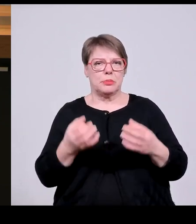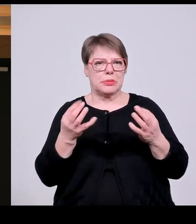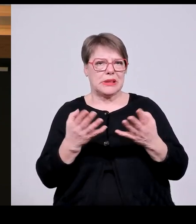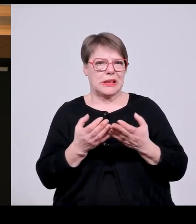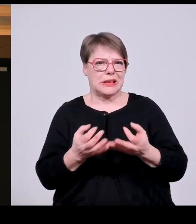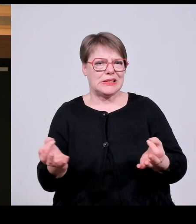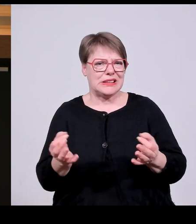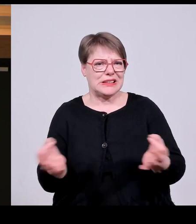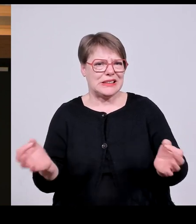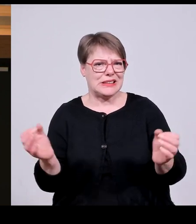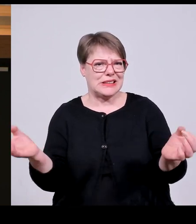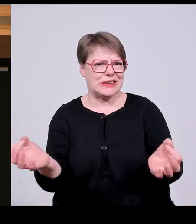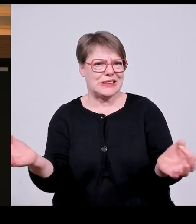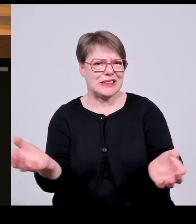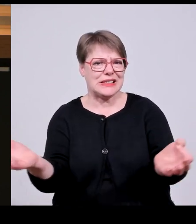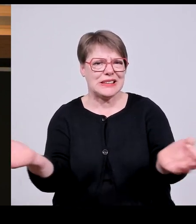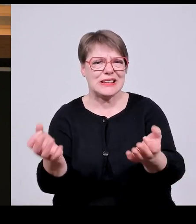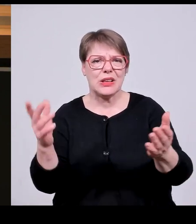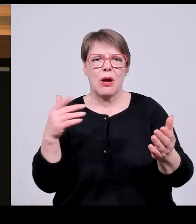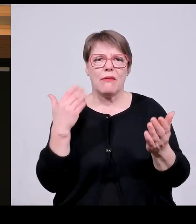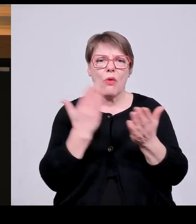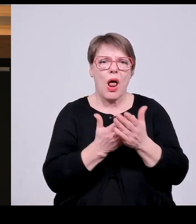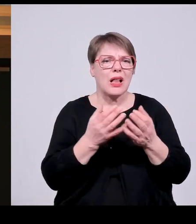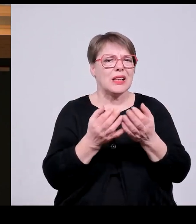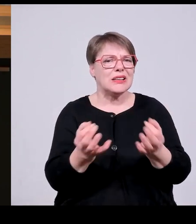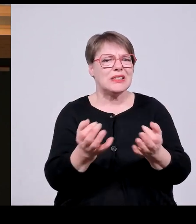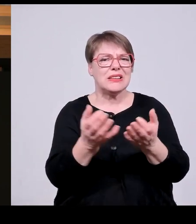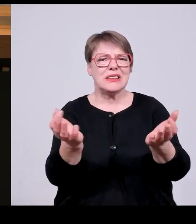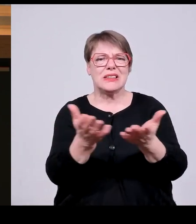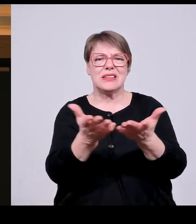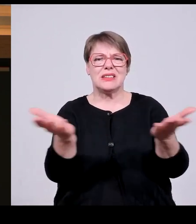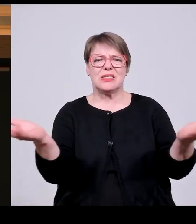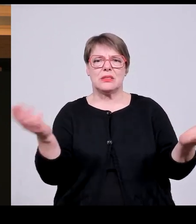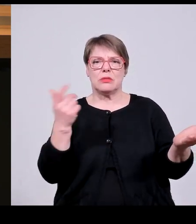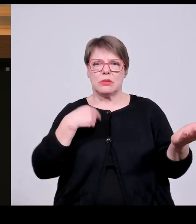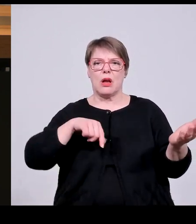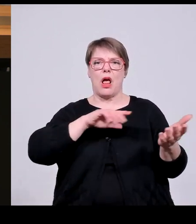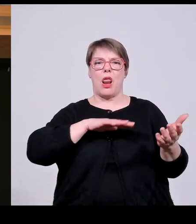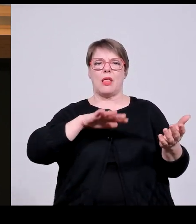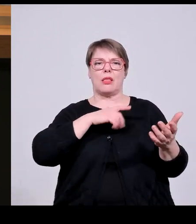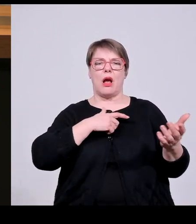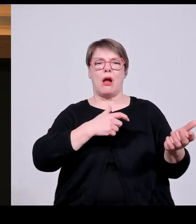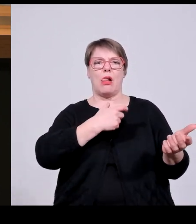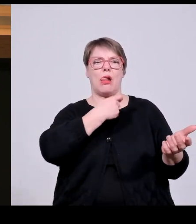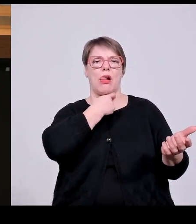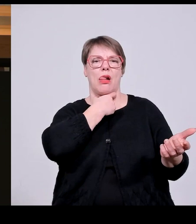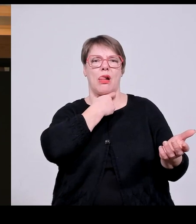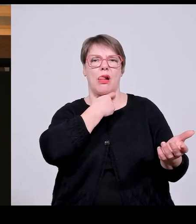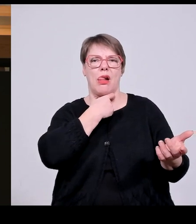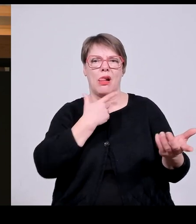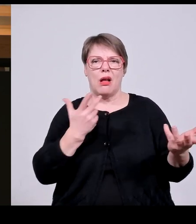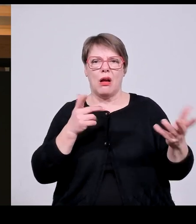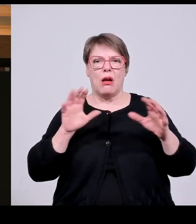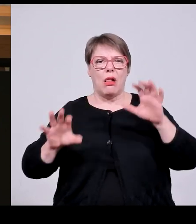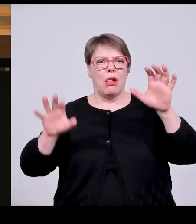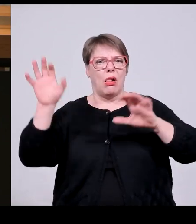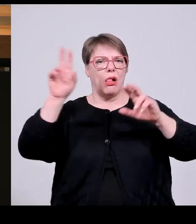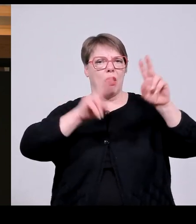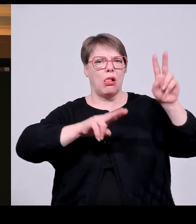wir nicht uns hier mühsam sozusagen die Millionen abstoppeln müssen. Also, insofern gutes Regieren hat immer mehrere Seiten.